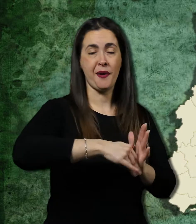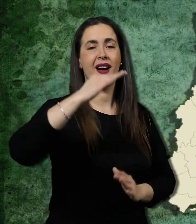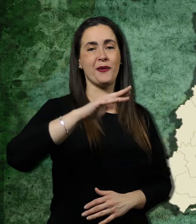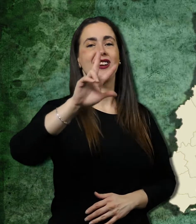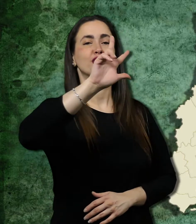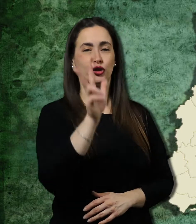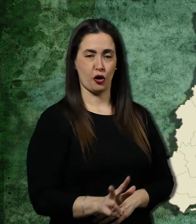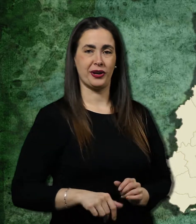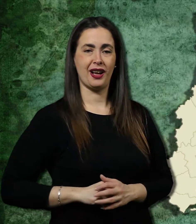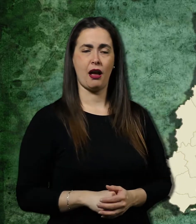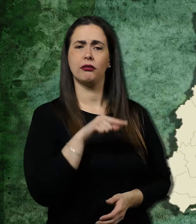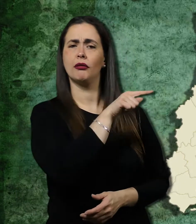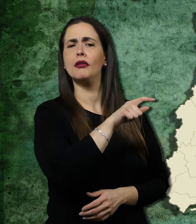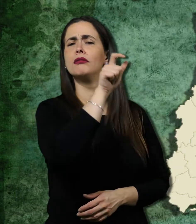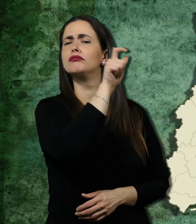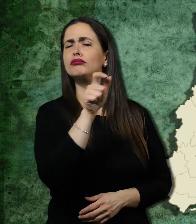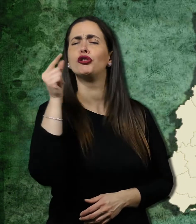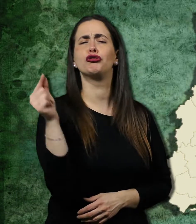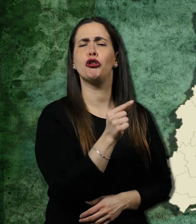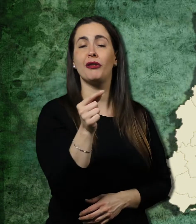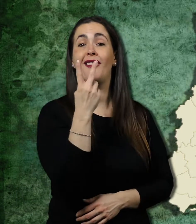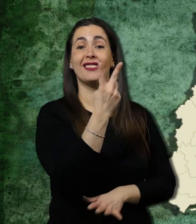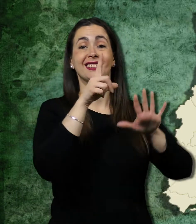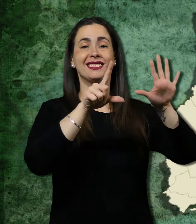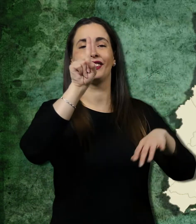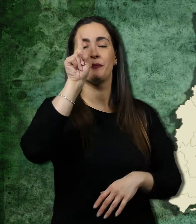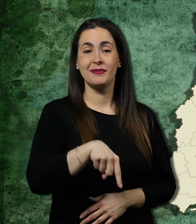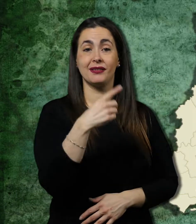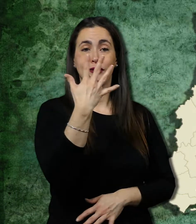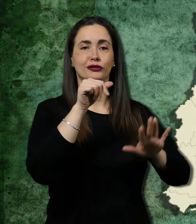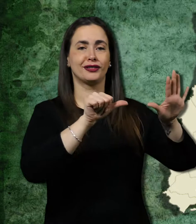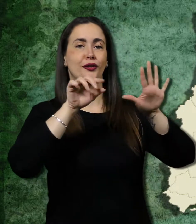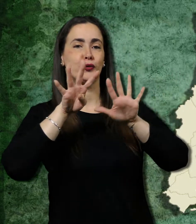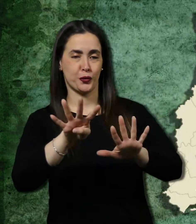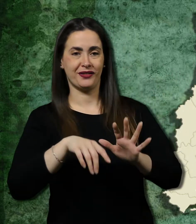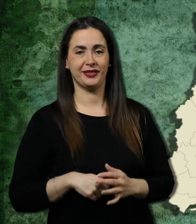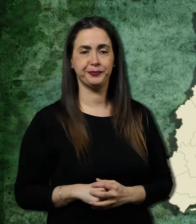Comarca: Baix Llobregat. Població: 27.569 habitants.